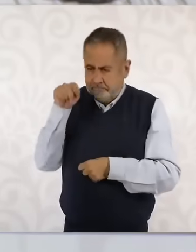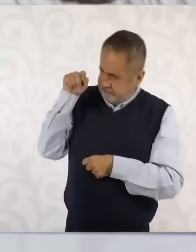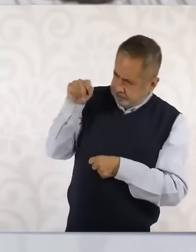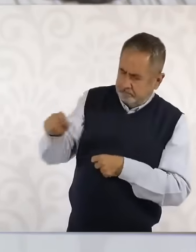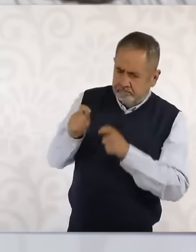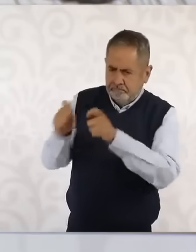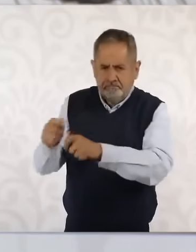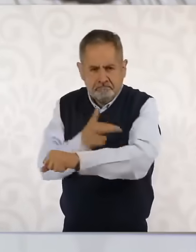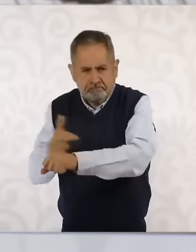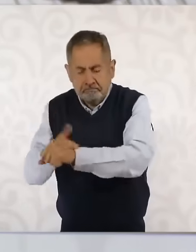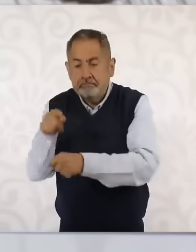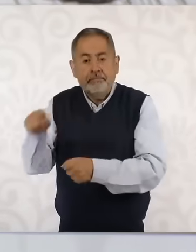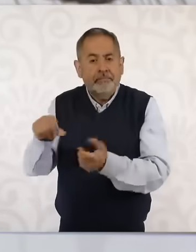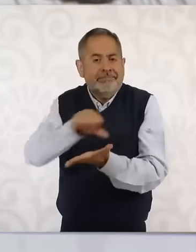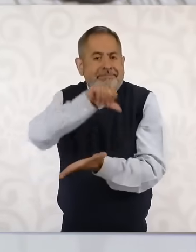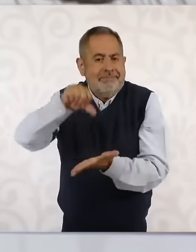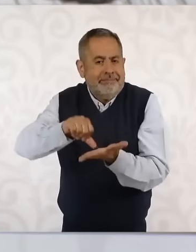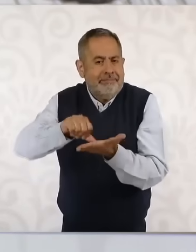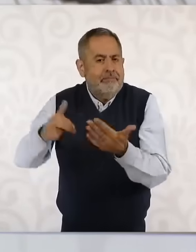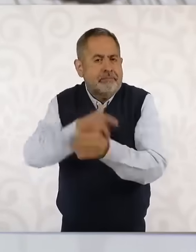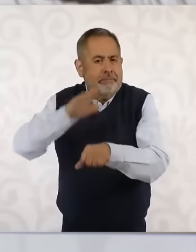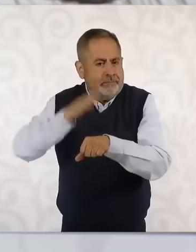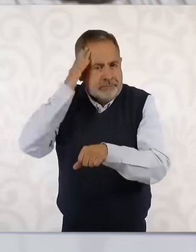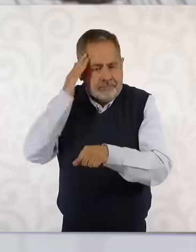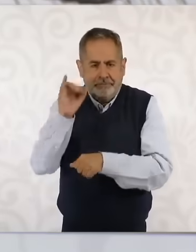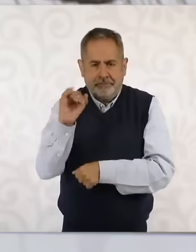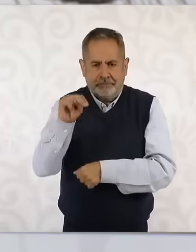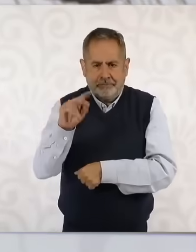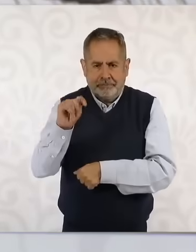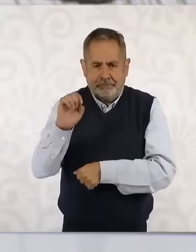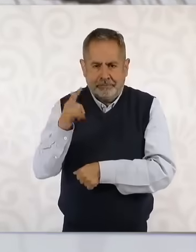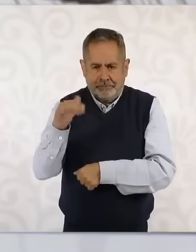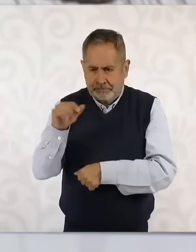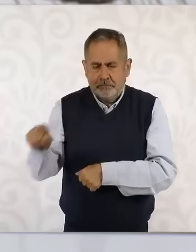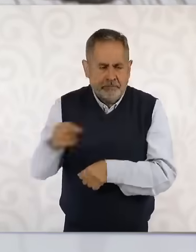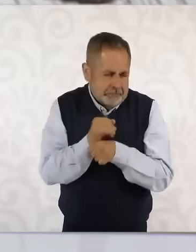en donde está el Centro Nacional de Inteligencia, de hacer más investigación e inteligencia para la